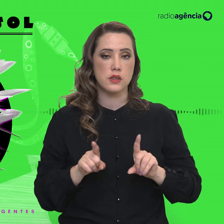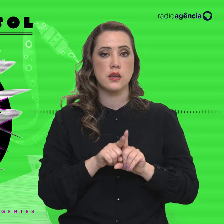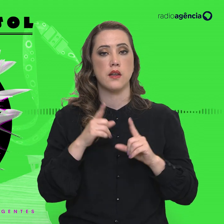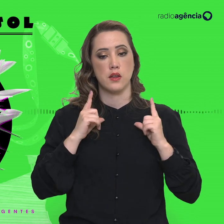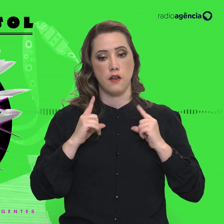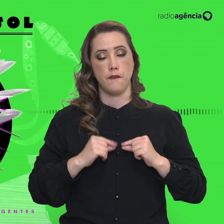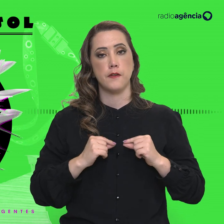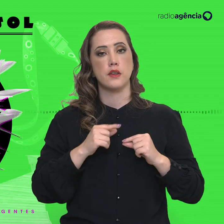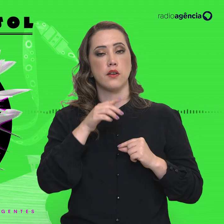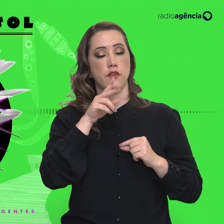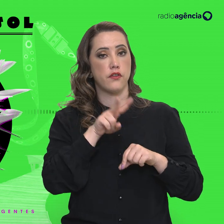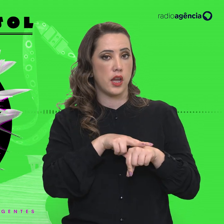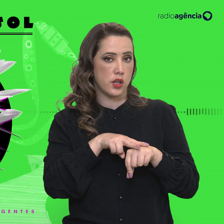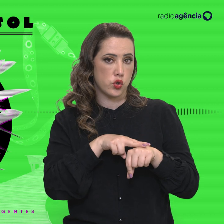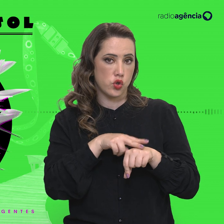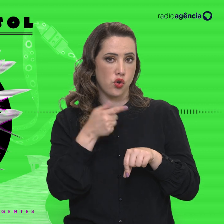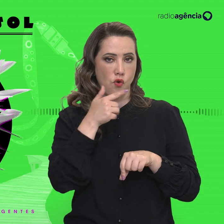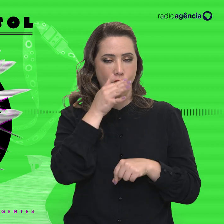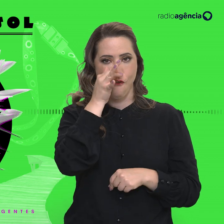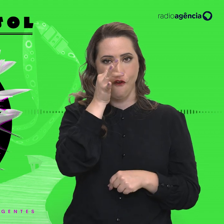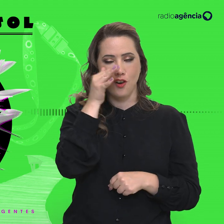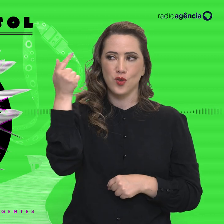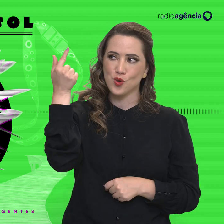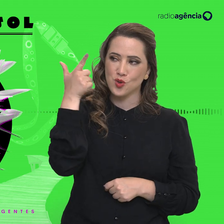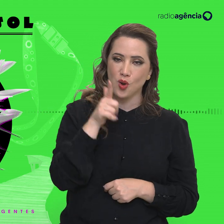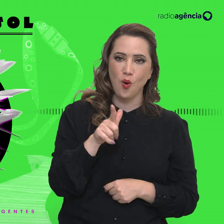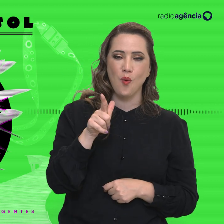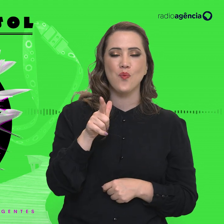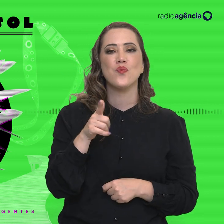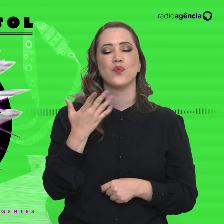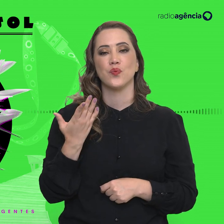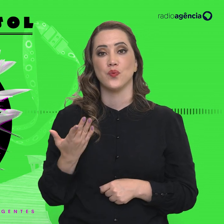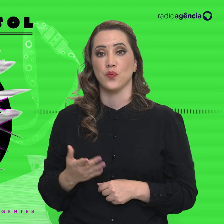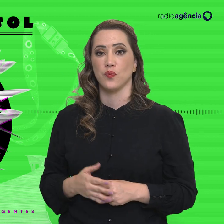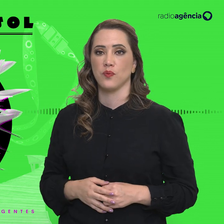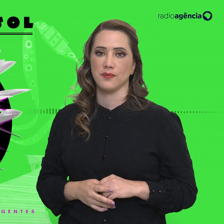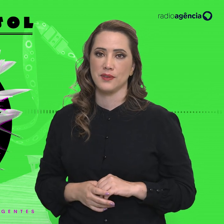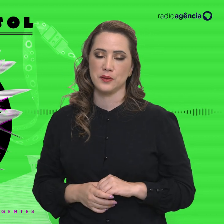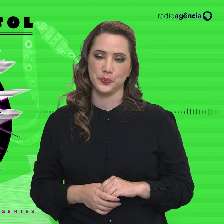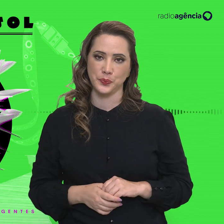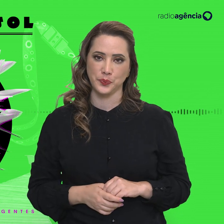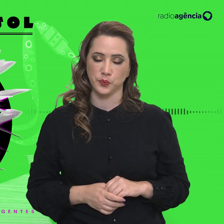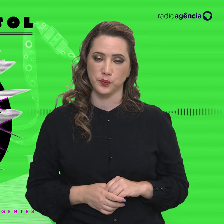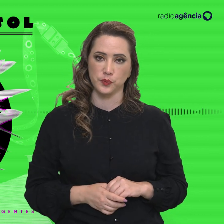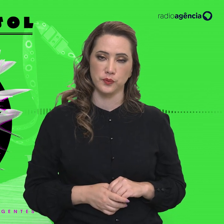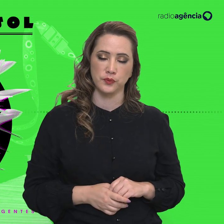Sob a supervisão de Hérica Christian, da Rádio Senado, Carol Teixeira. [mudando o canal da tv] 🎶 [início da música-tema da temporada] 🎶